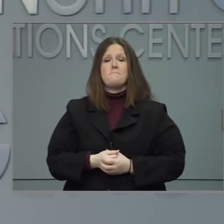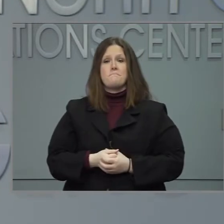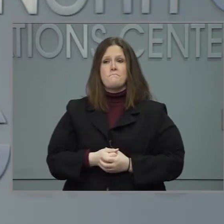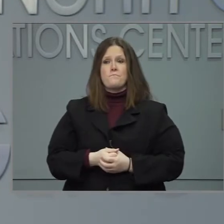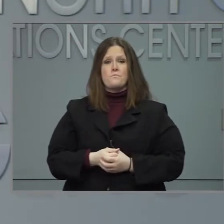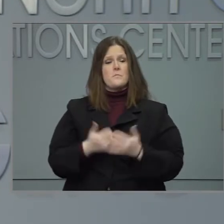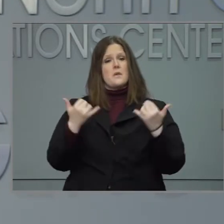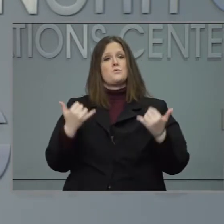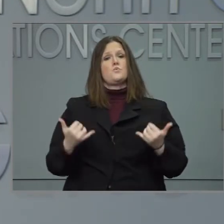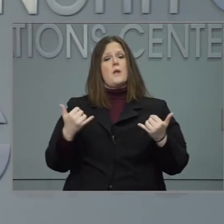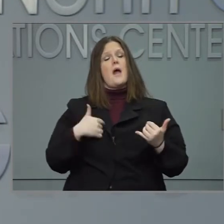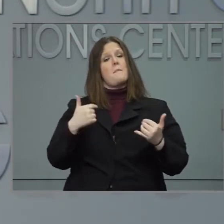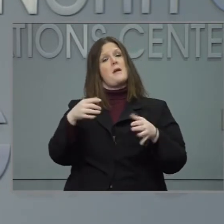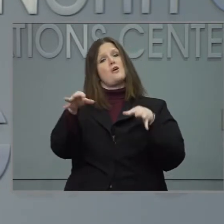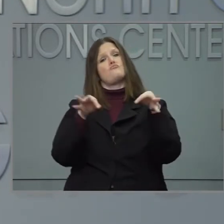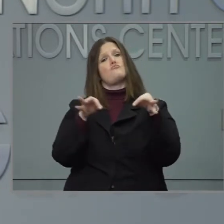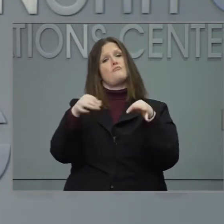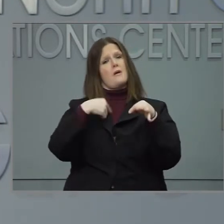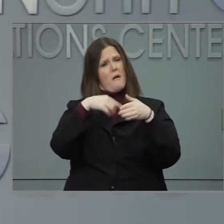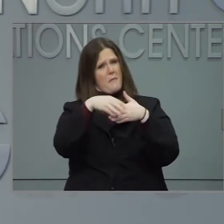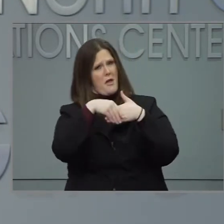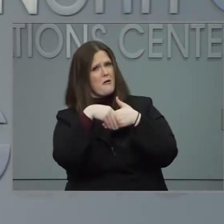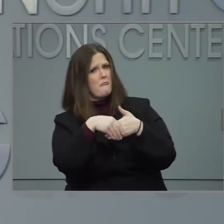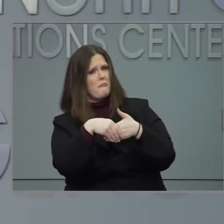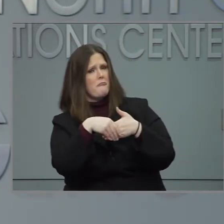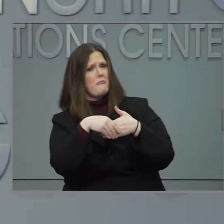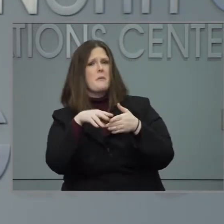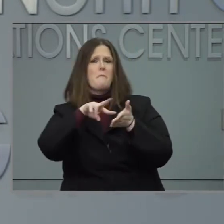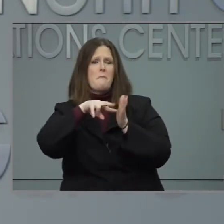Los cambios de hoy, demuestran la confianza y esperanza.